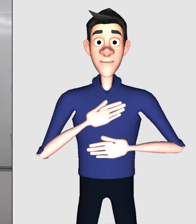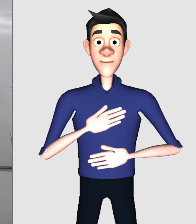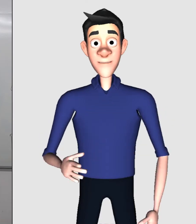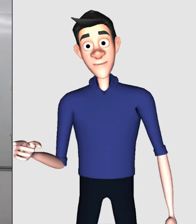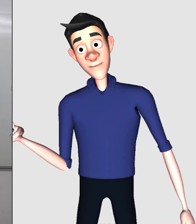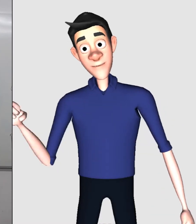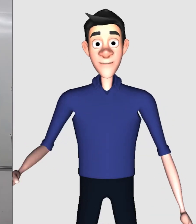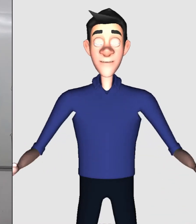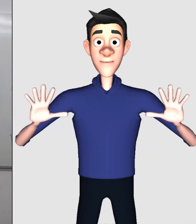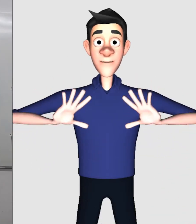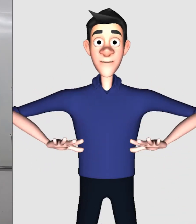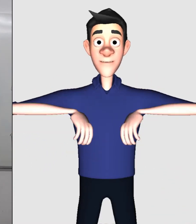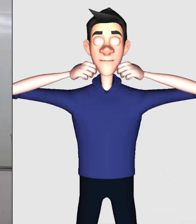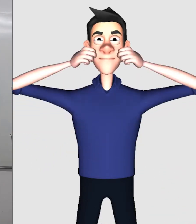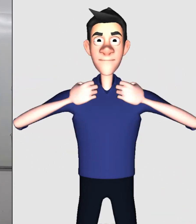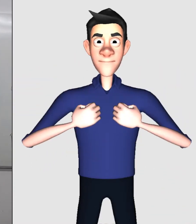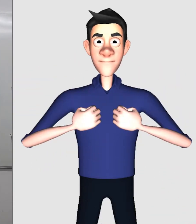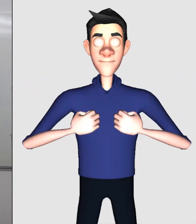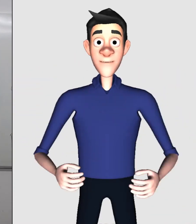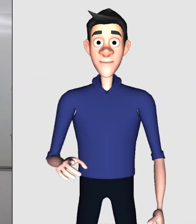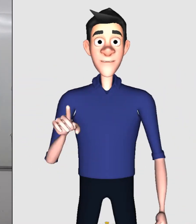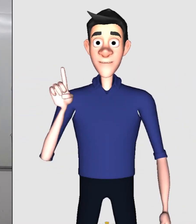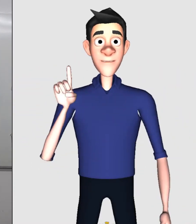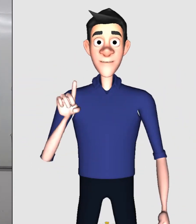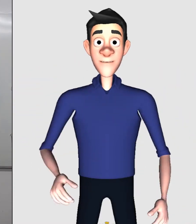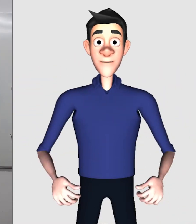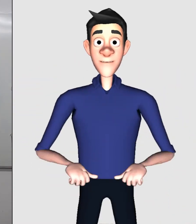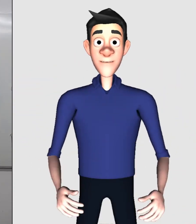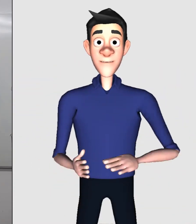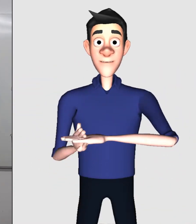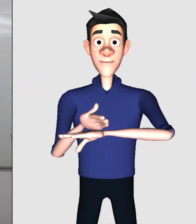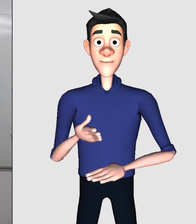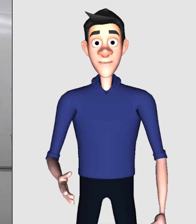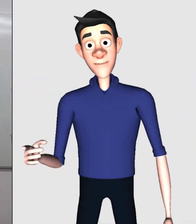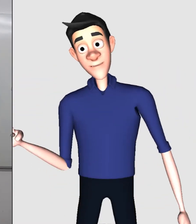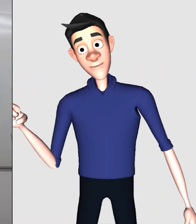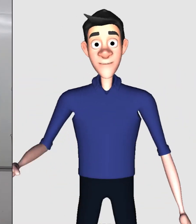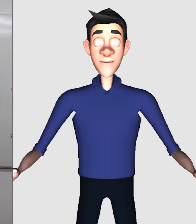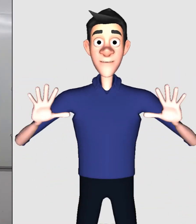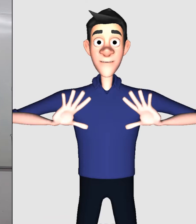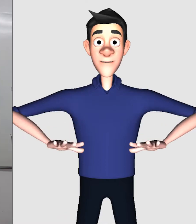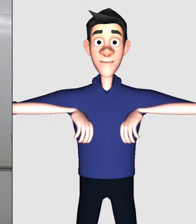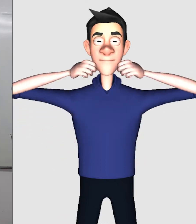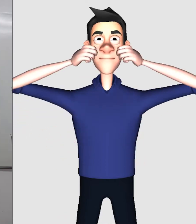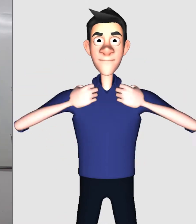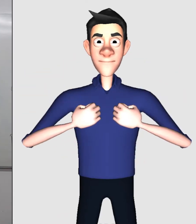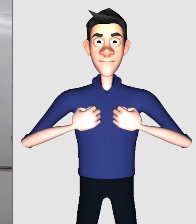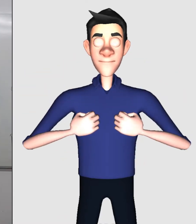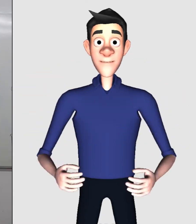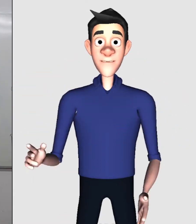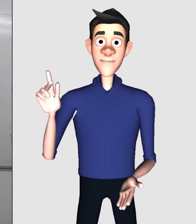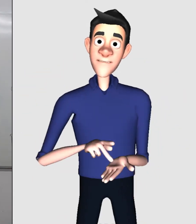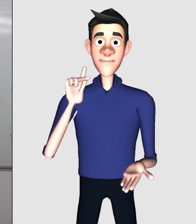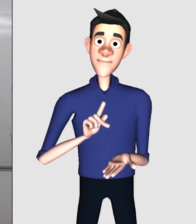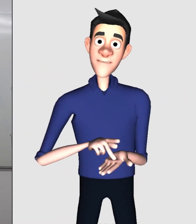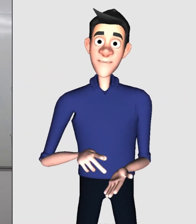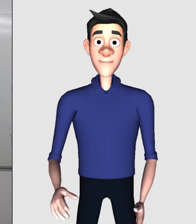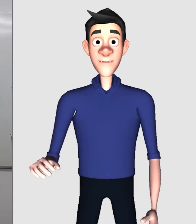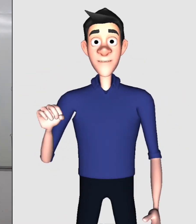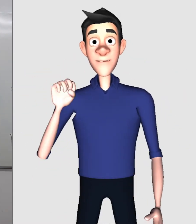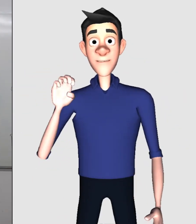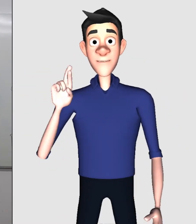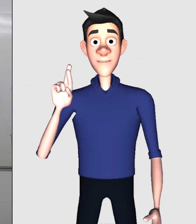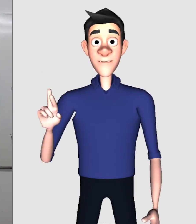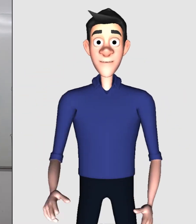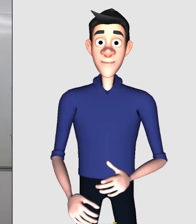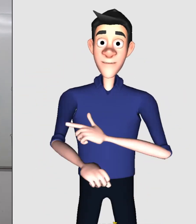Tem estas duas para baixo, cada uma delas valendo T, ou mg